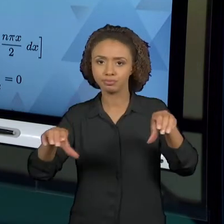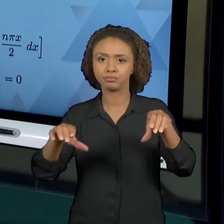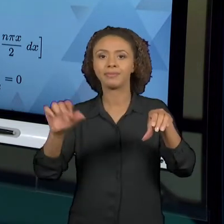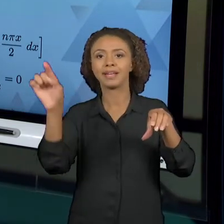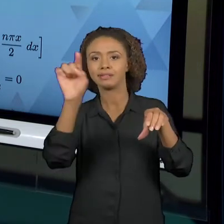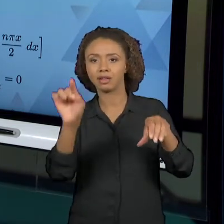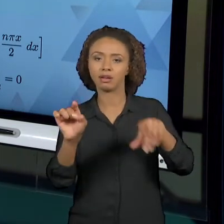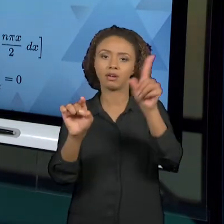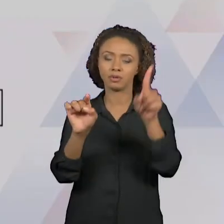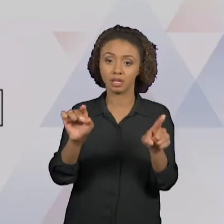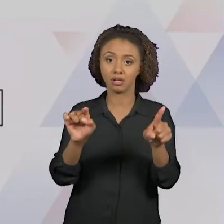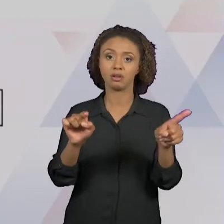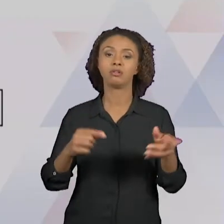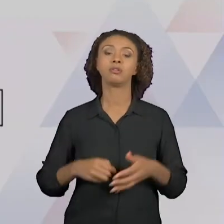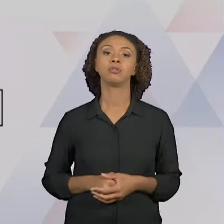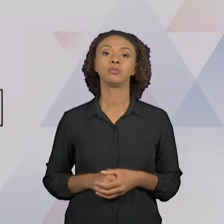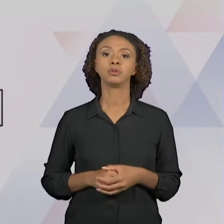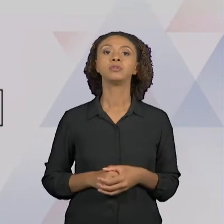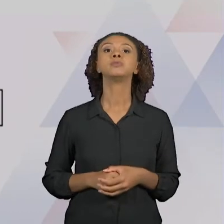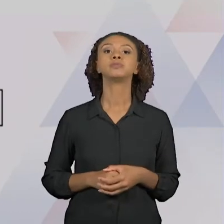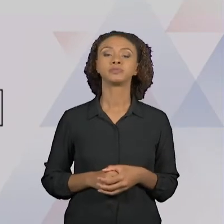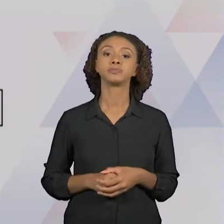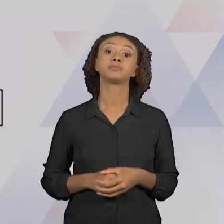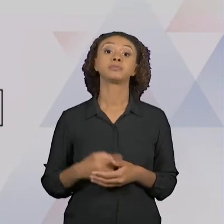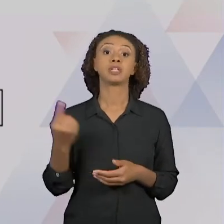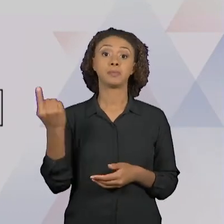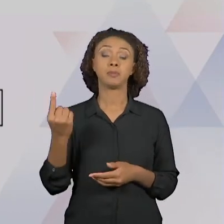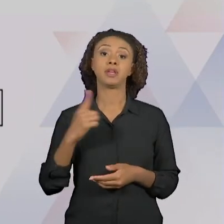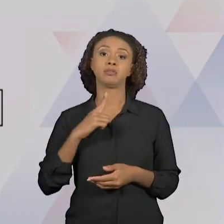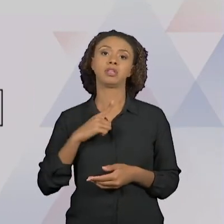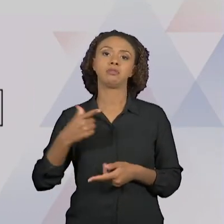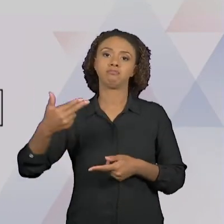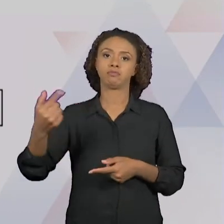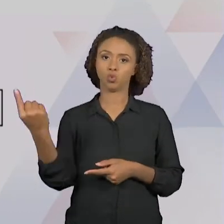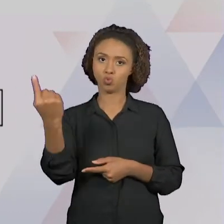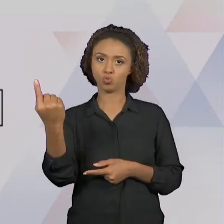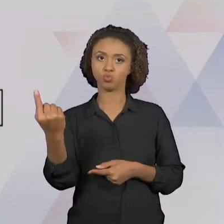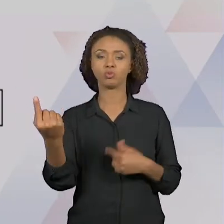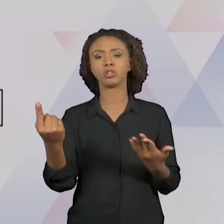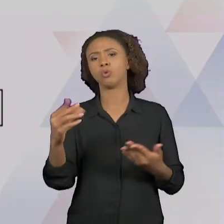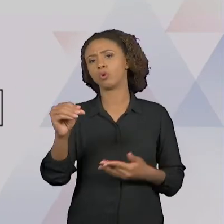DELAS COMO A FUNÇÃO VALE UM, VAI SER INTEGRAL SIMPLESMENTE DO COSSENO, ENTÃO INTEGRAL TRANQUILA